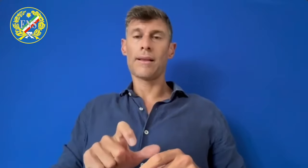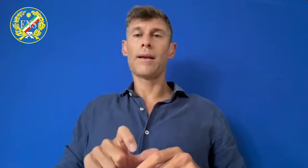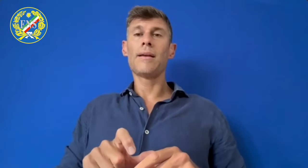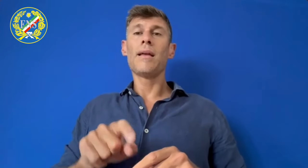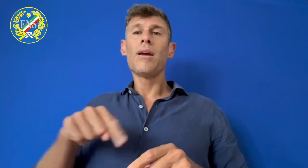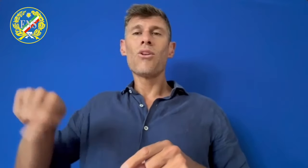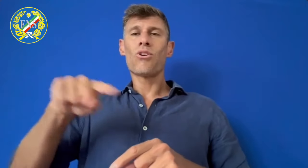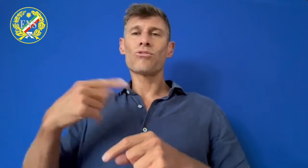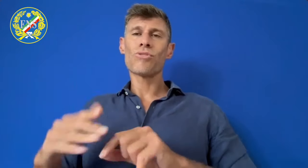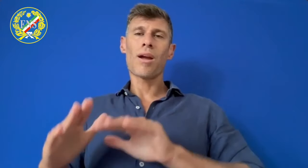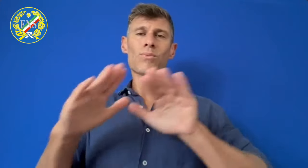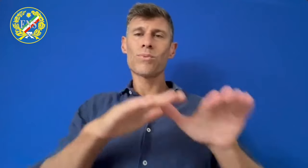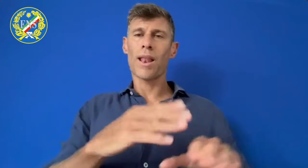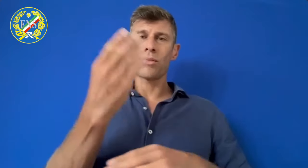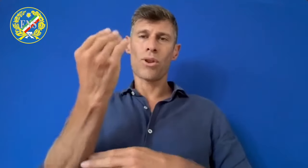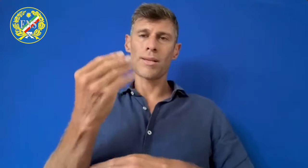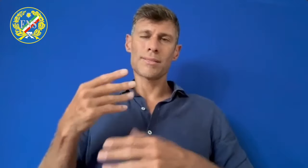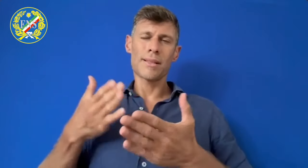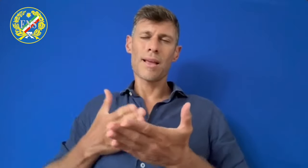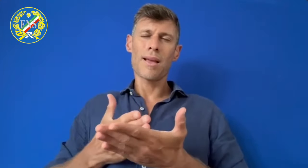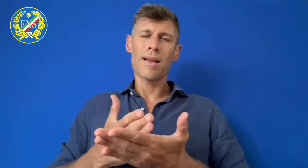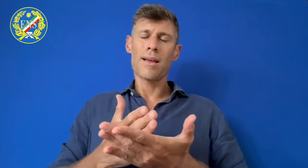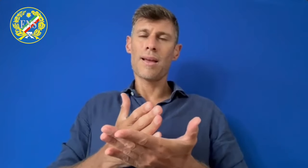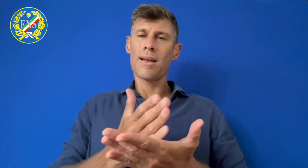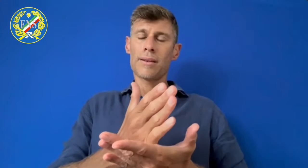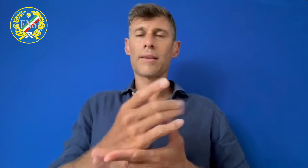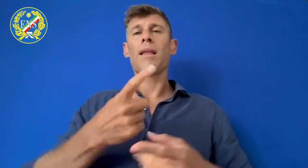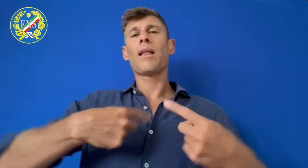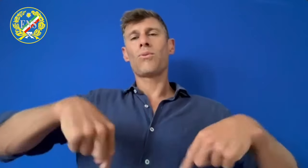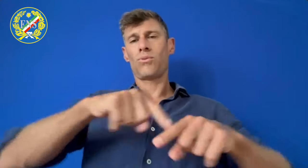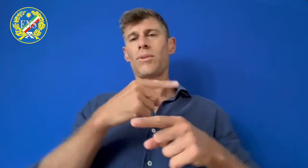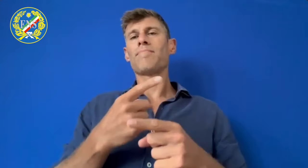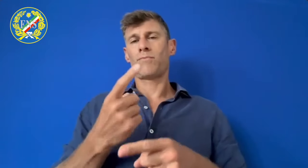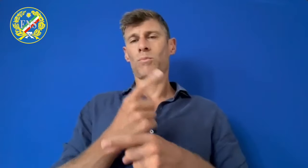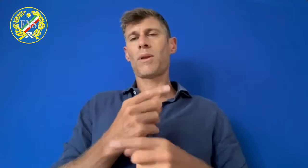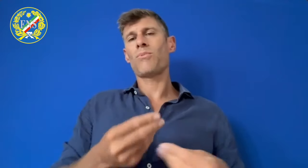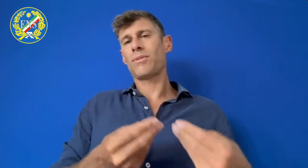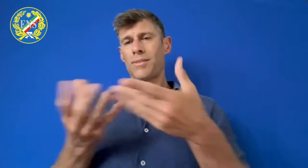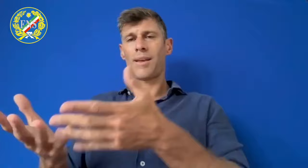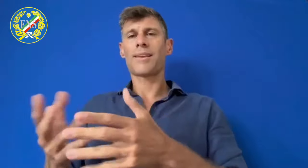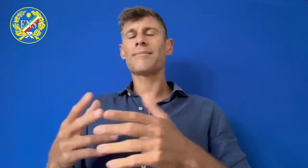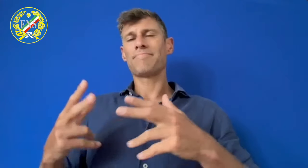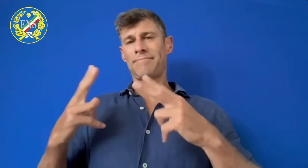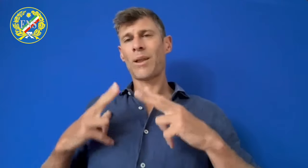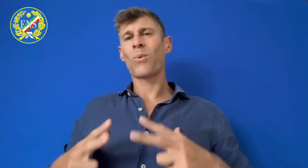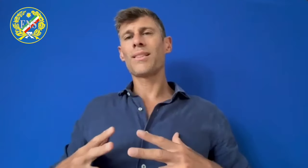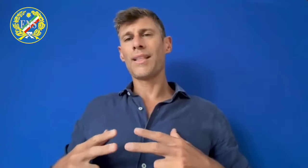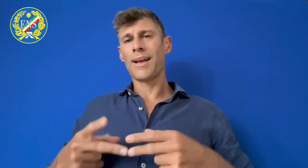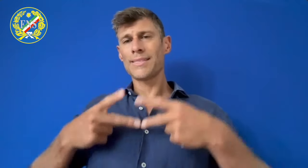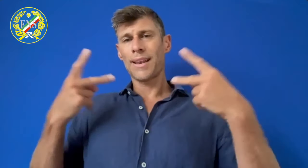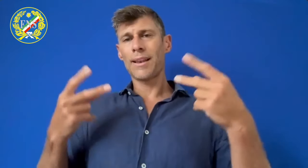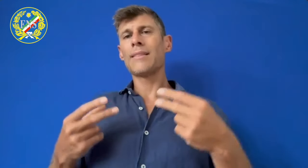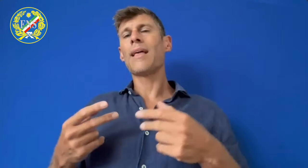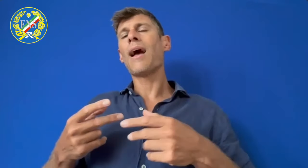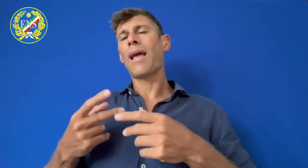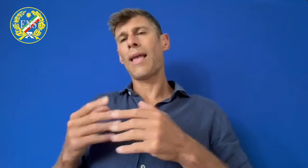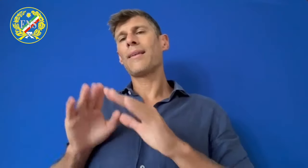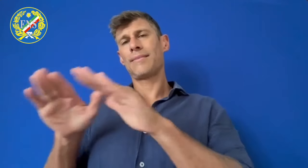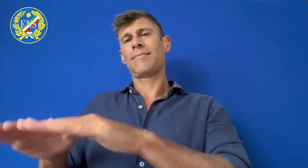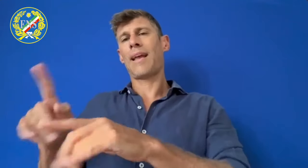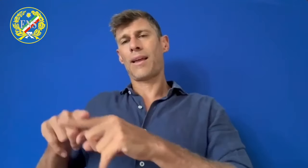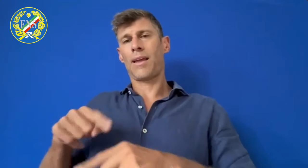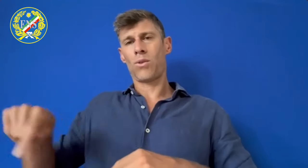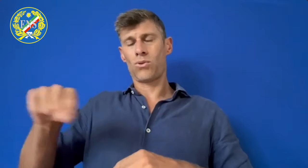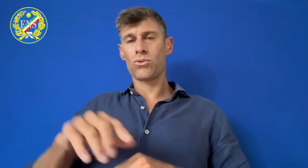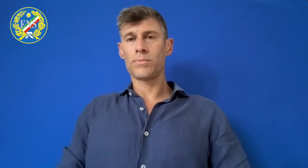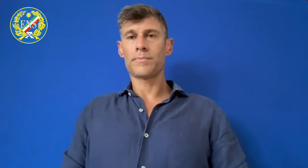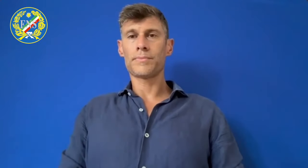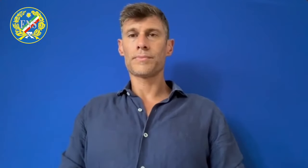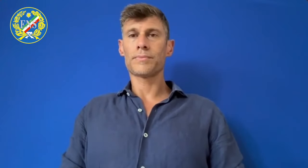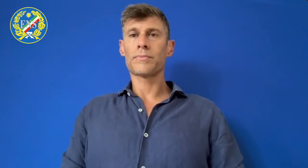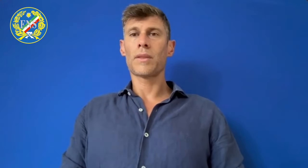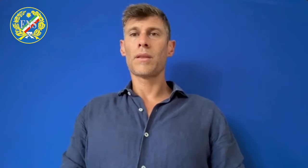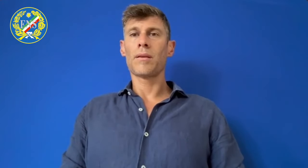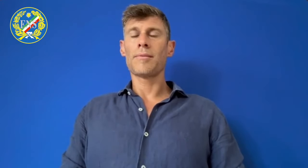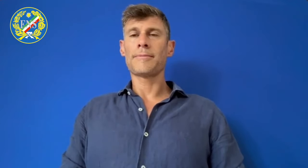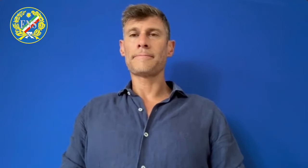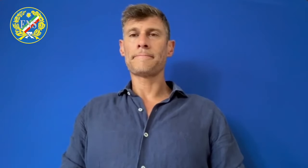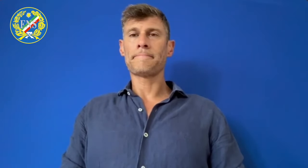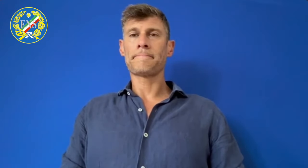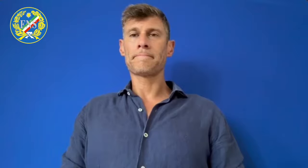il territorio nazionale, persone che si sono occupate della tutela dell’ENS per lunghi anni alle quali è giusto adesso garantire serenità e tranquillità, tutelandoli a nostra volta.